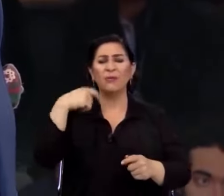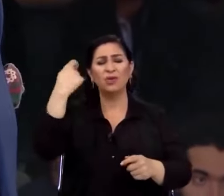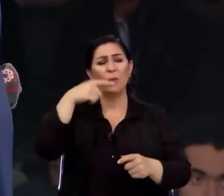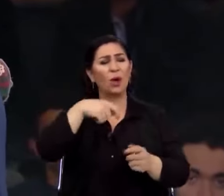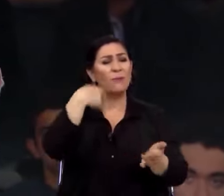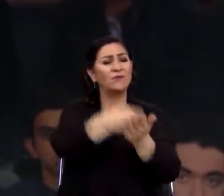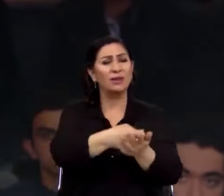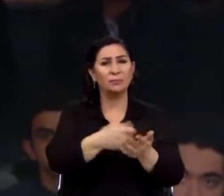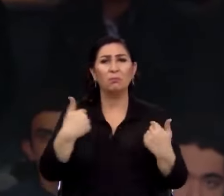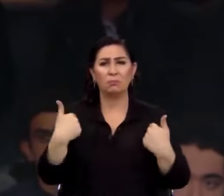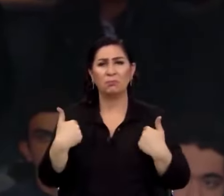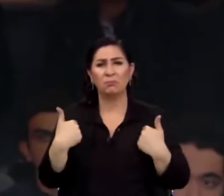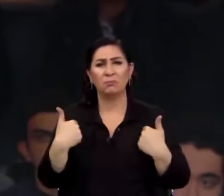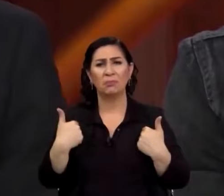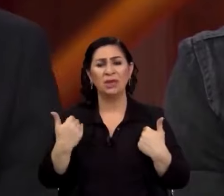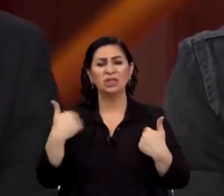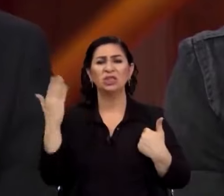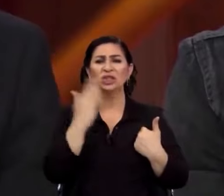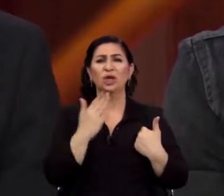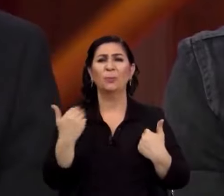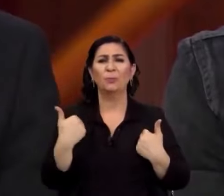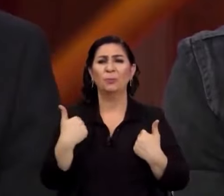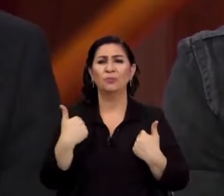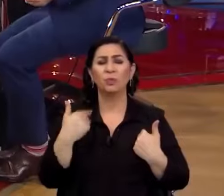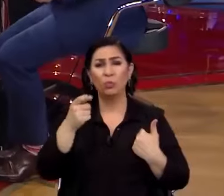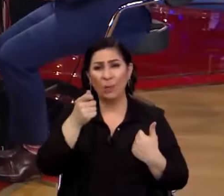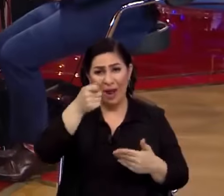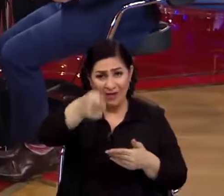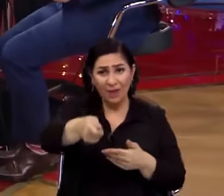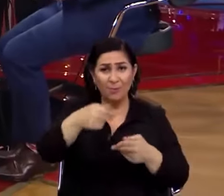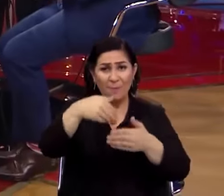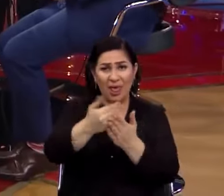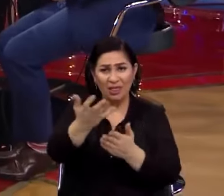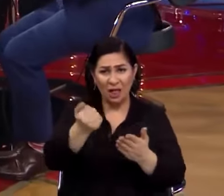para koydum ve gideceğim bilet aldım şu kadar tiyatroya gideceğim işte bilet